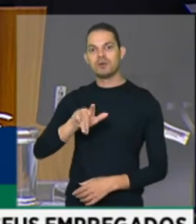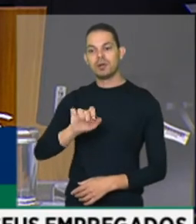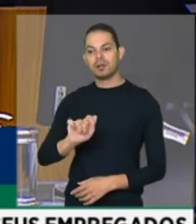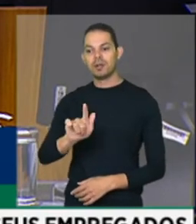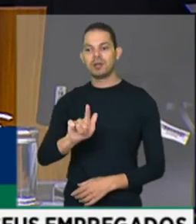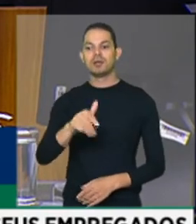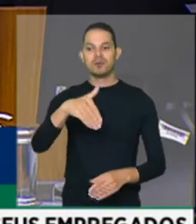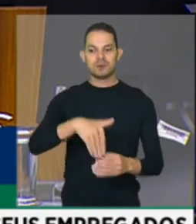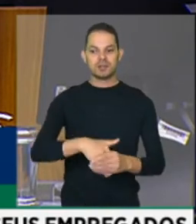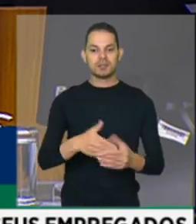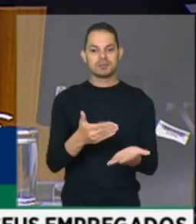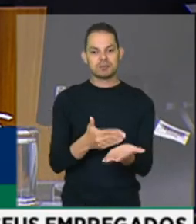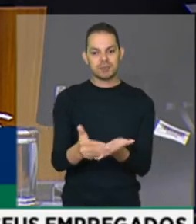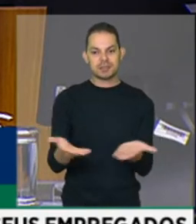VOTO NO INFOLEG PARLAMENTAR. ESTÁ INICIADA A VOTAÇÃO. EU